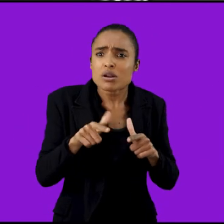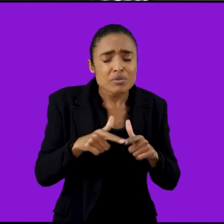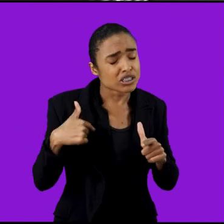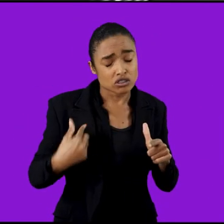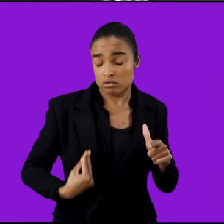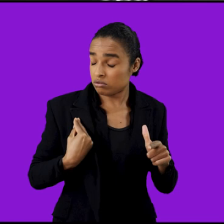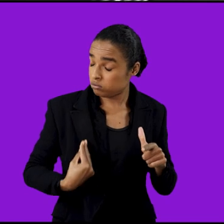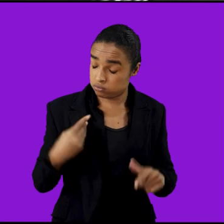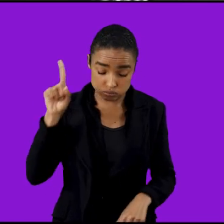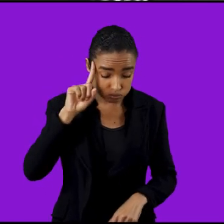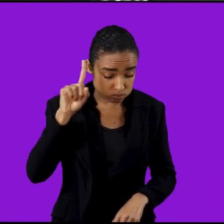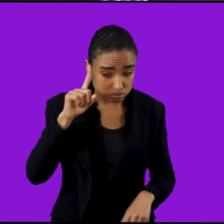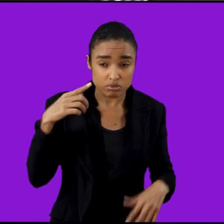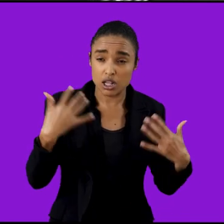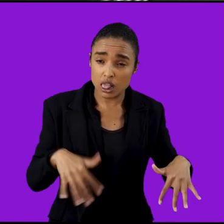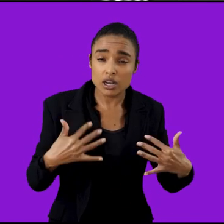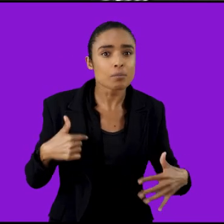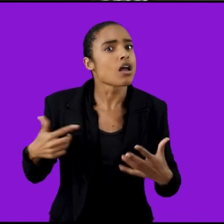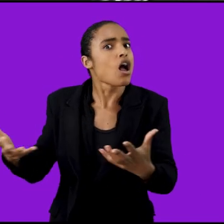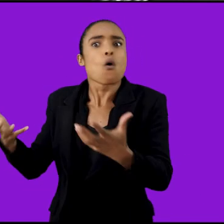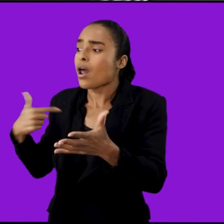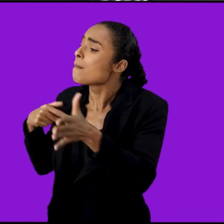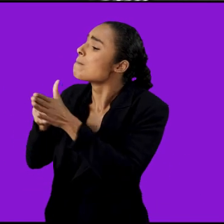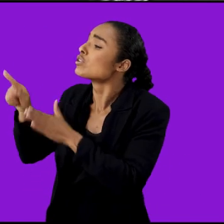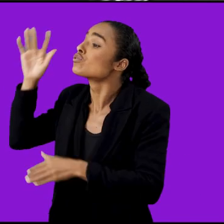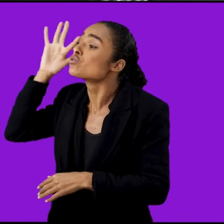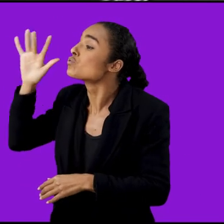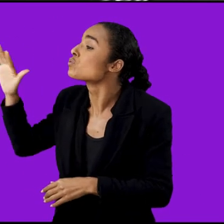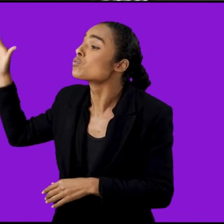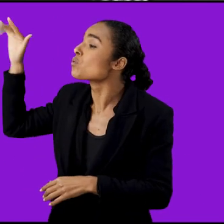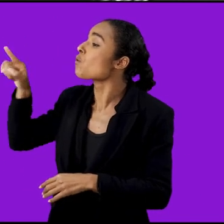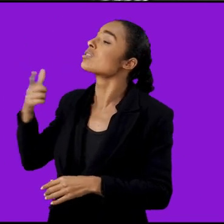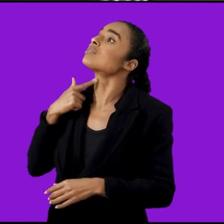falar dos problemas. Os problemas eu já vivo eles no meu dia-a-dia. Bora perguntar pras